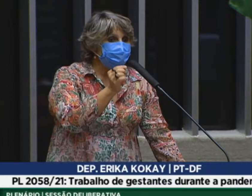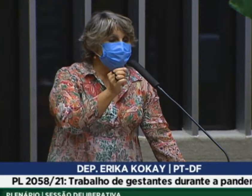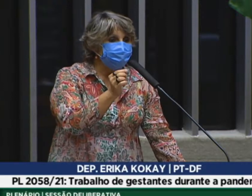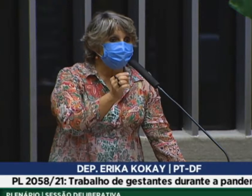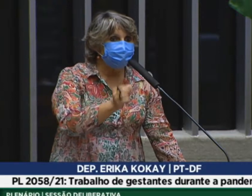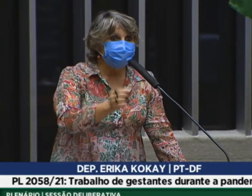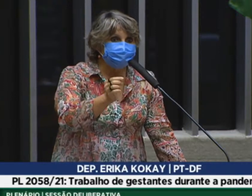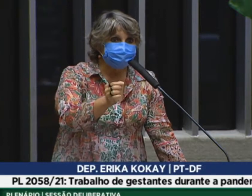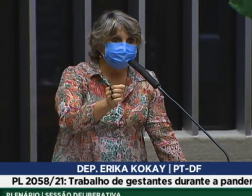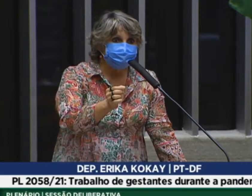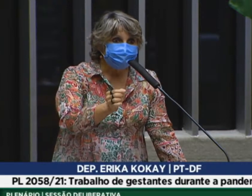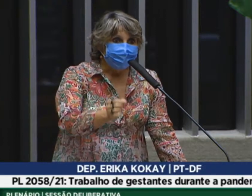GOVERNO PUDESSE ASSEGURAR AQUILO QUE FOI UM COMPROMISSO